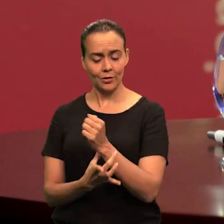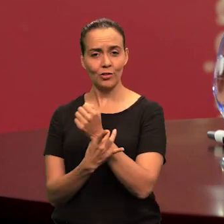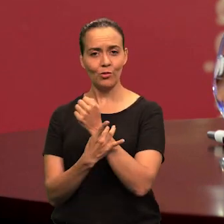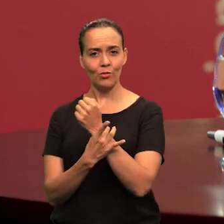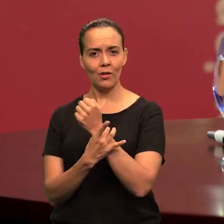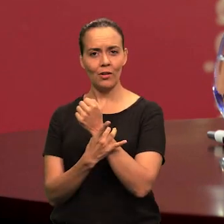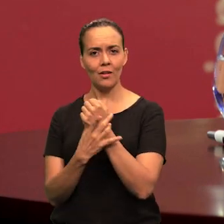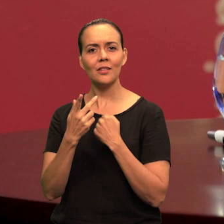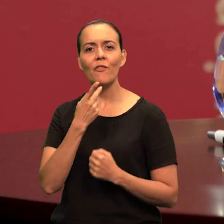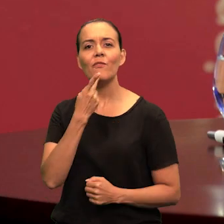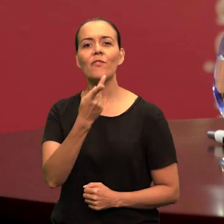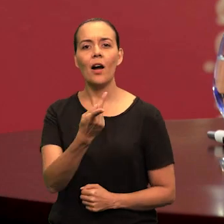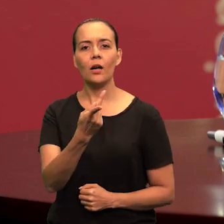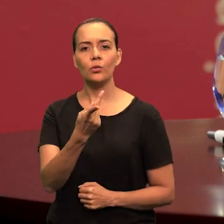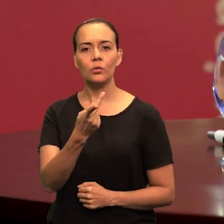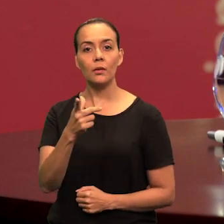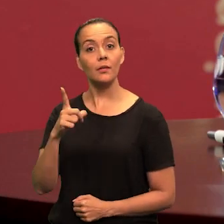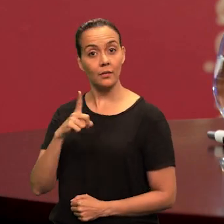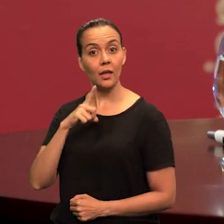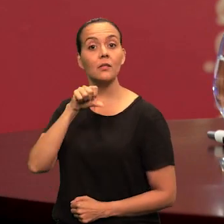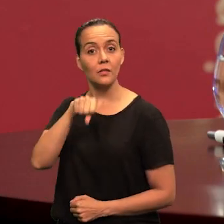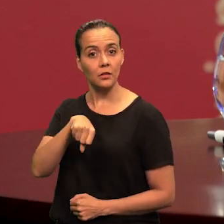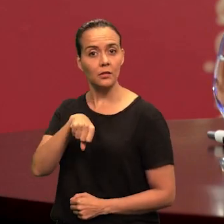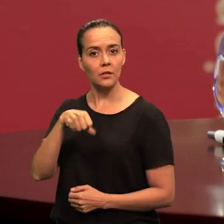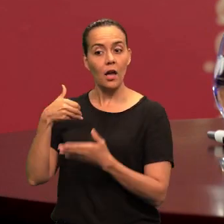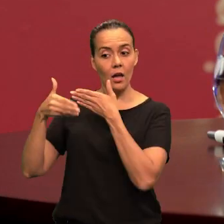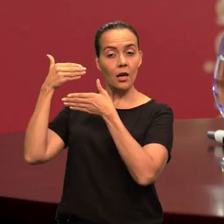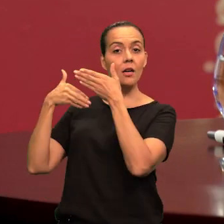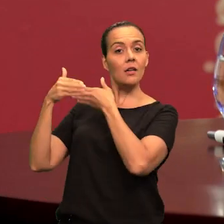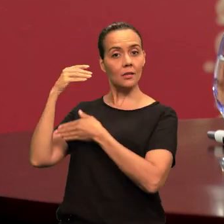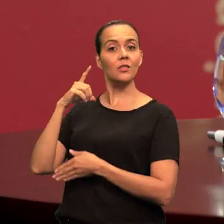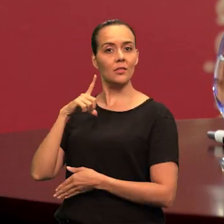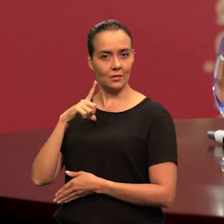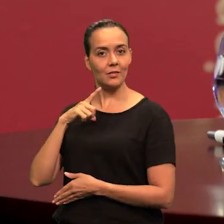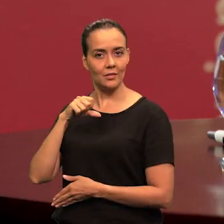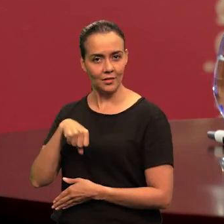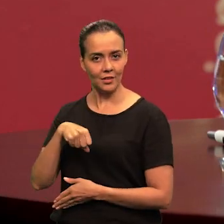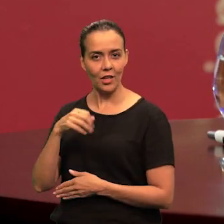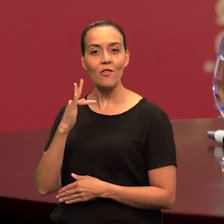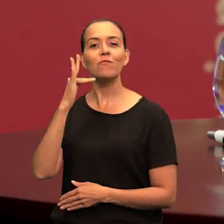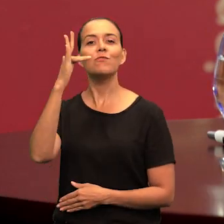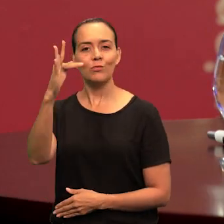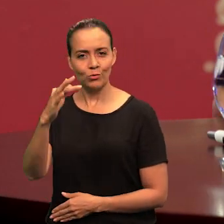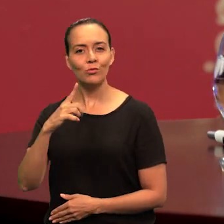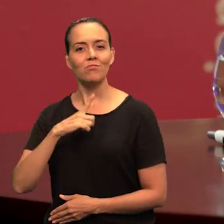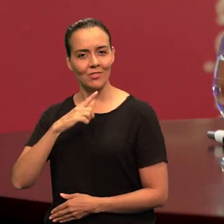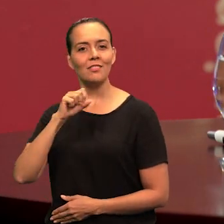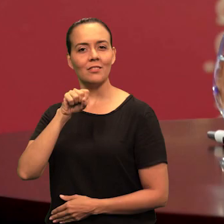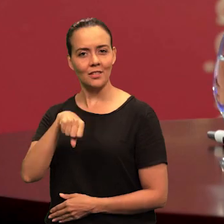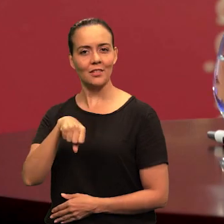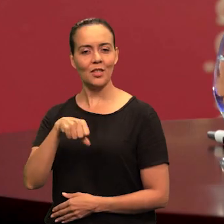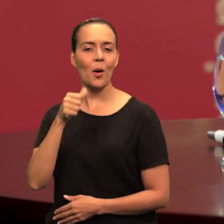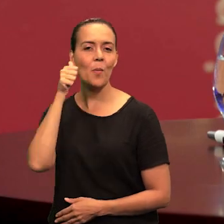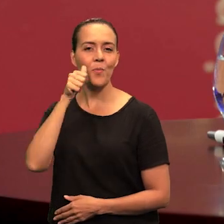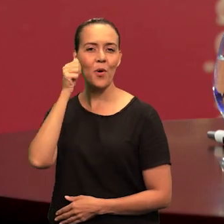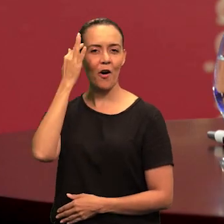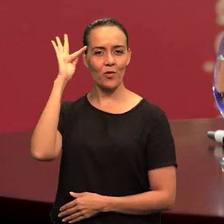com segurança que há, houve e haverá. Mulheres filósofas.